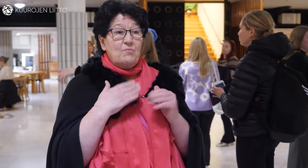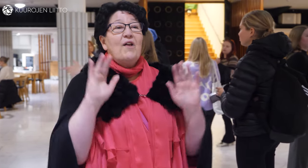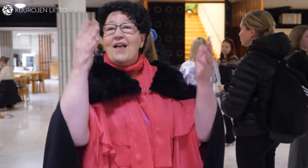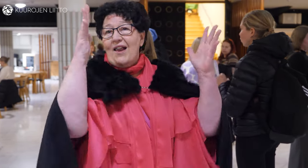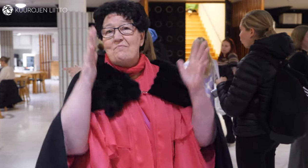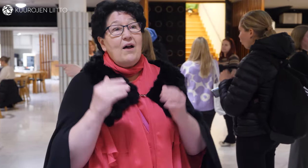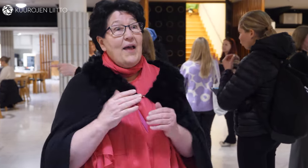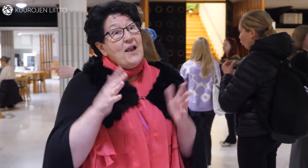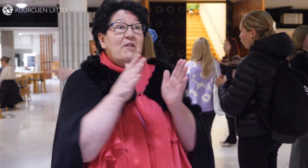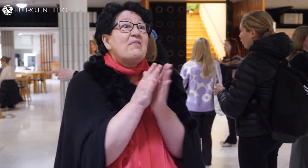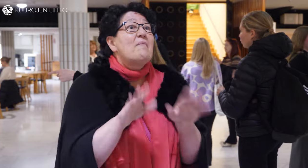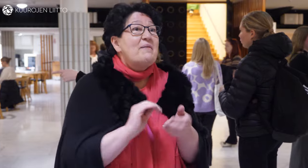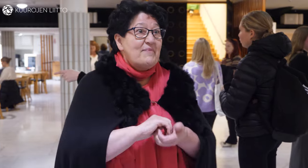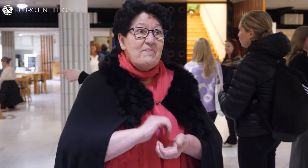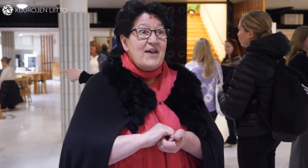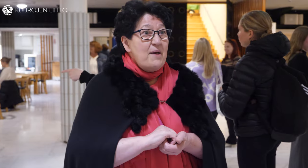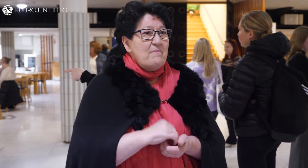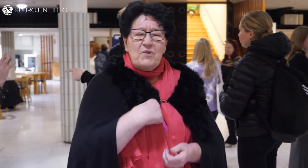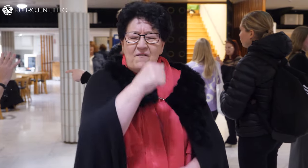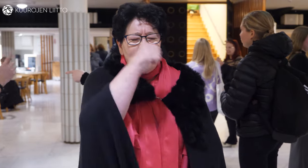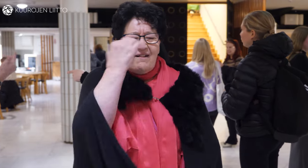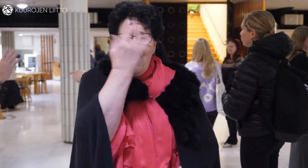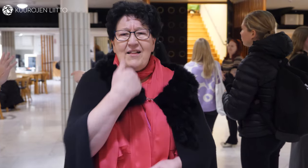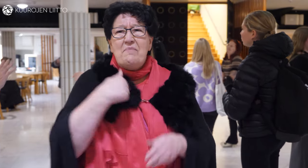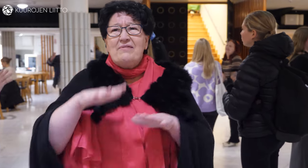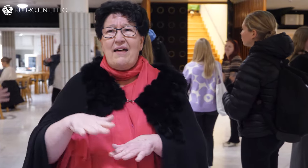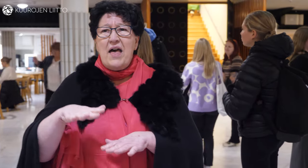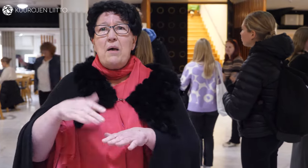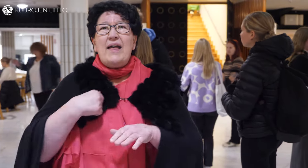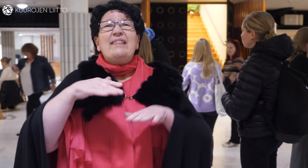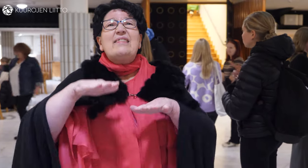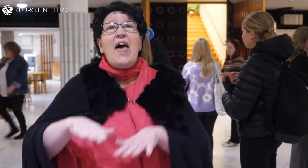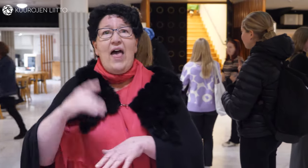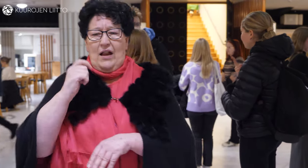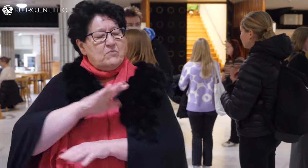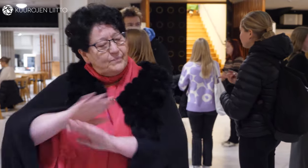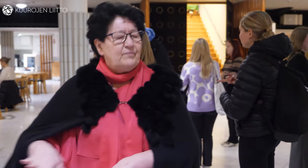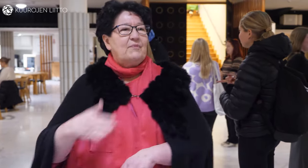ja voisikin sanoa, että tämä on itselleni ikään kuin elämäntapa. On vaikea kuvitella, että jäisin pois tästä kaikesta, -